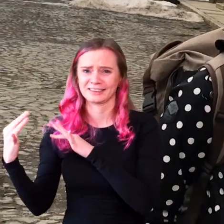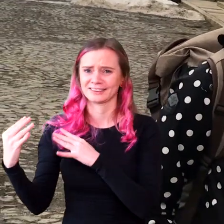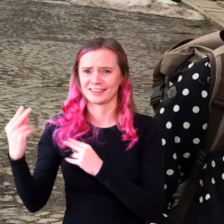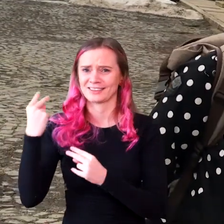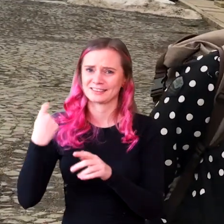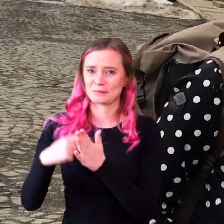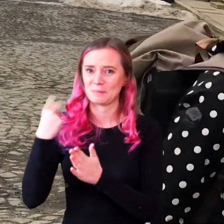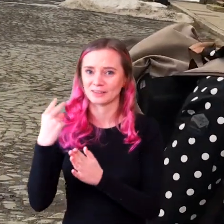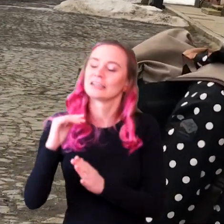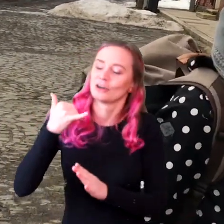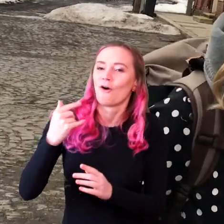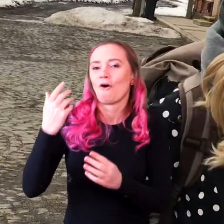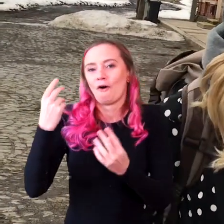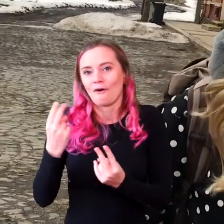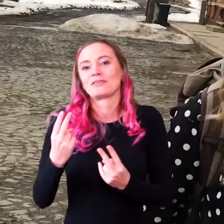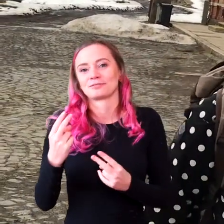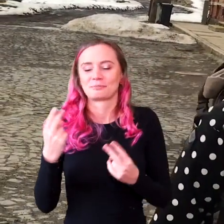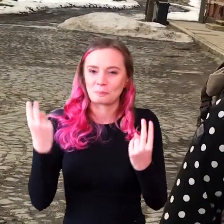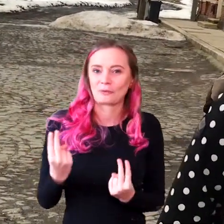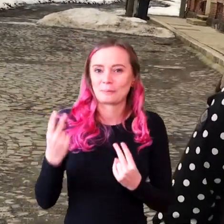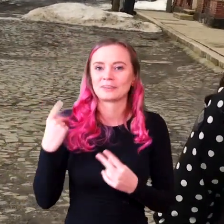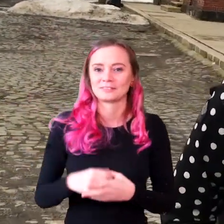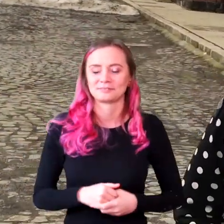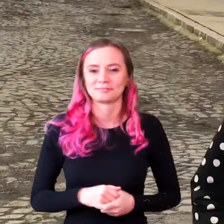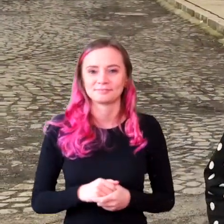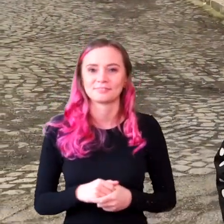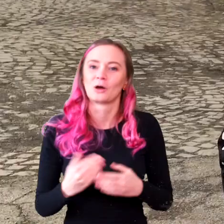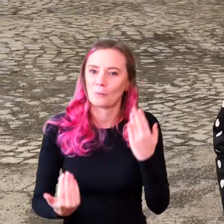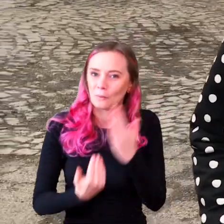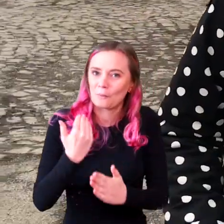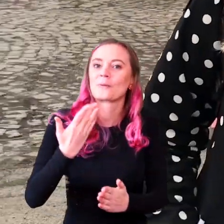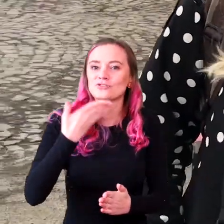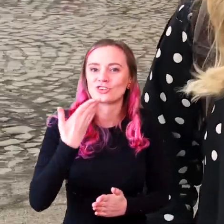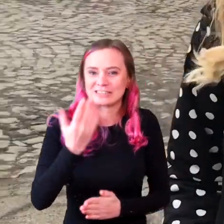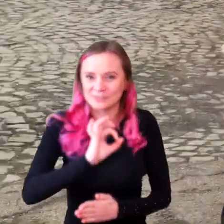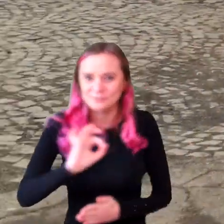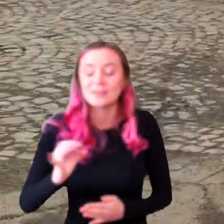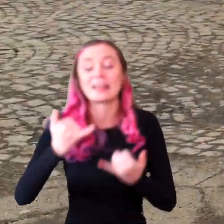Tak nějak... Je to Jablonné v Podještědí, ale dobrý! To bylo blízko.